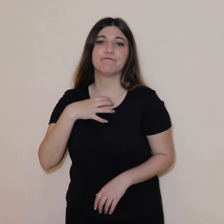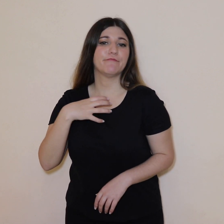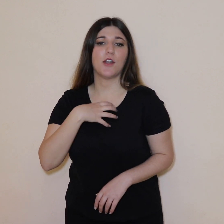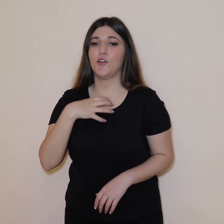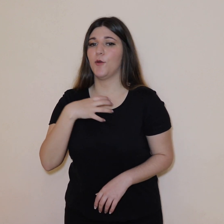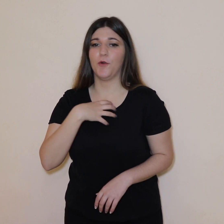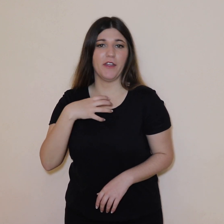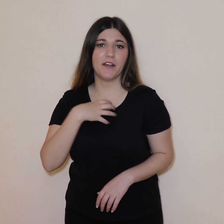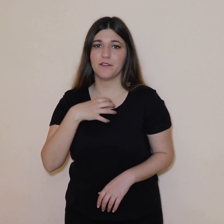No poder